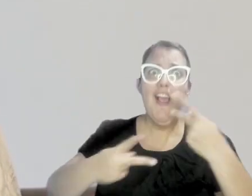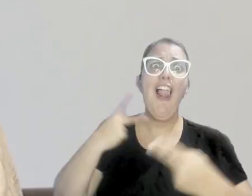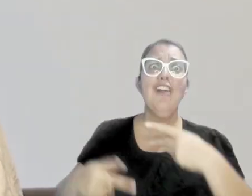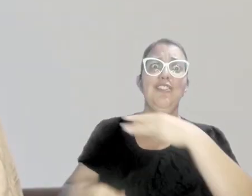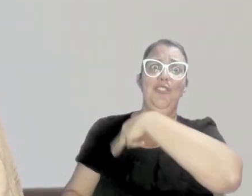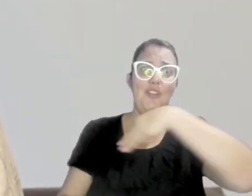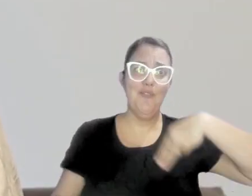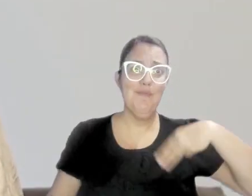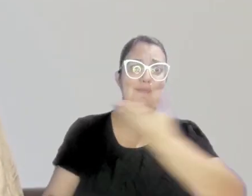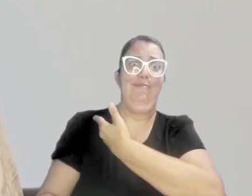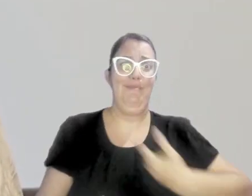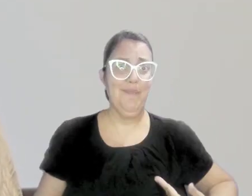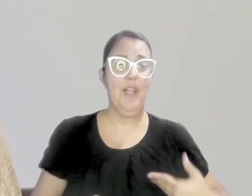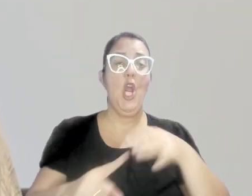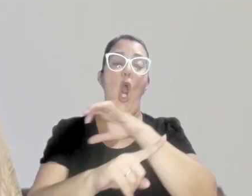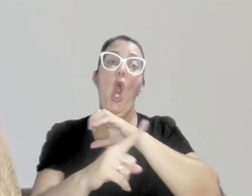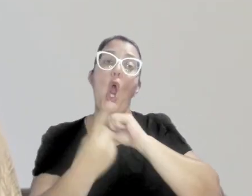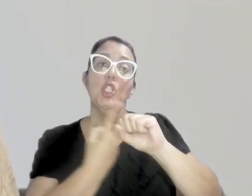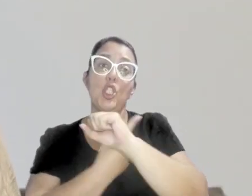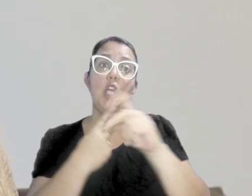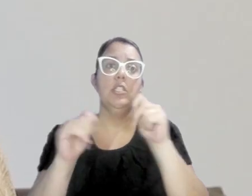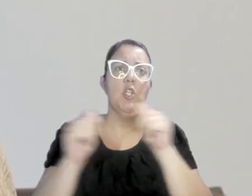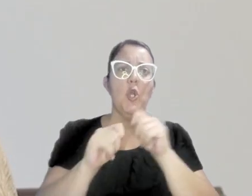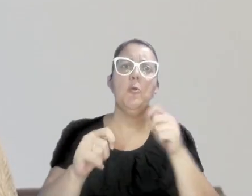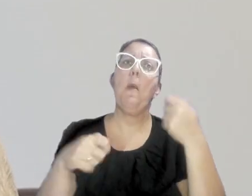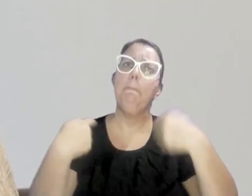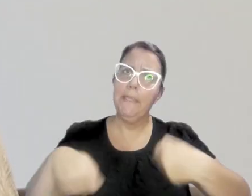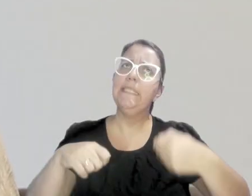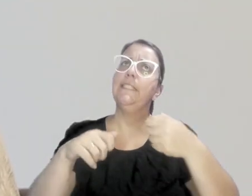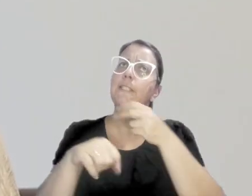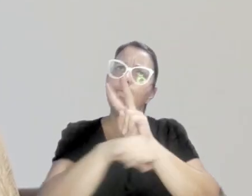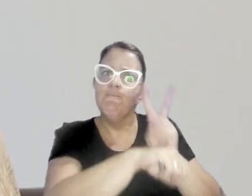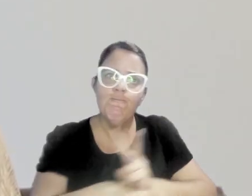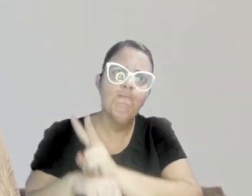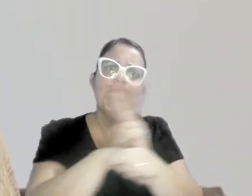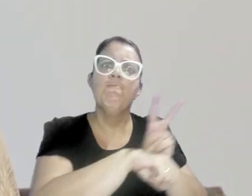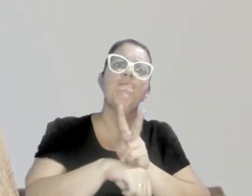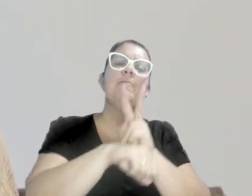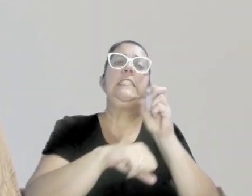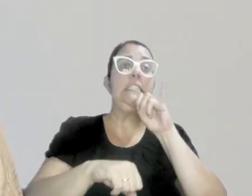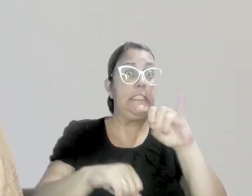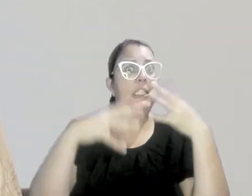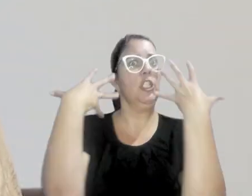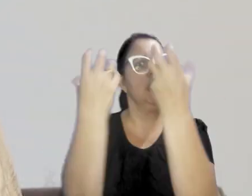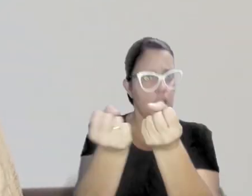Essa atuação da socioeconomia tem que ser muito mais criteriosa. E se a gente, de fato, assume esse desafio